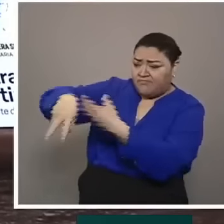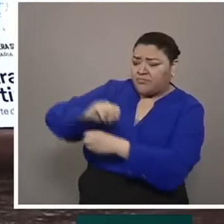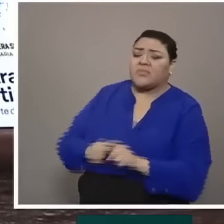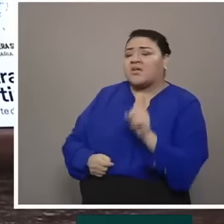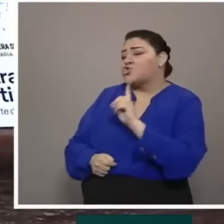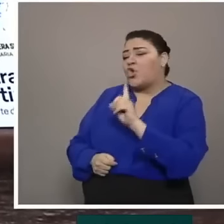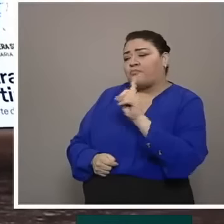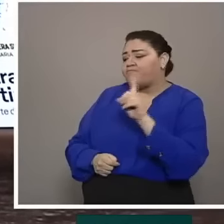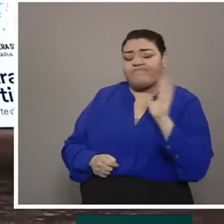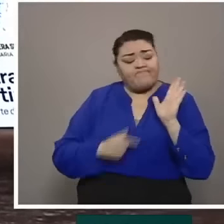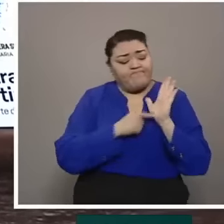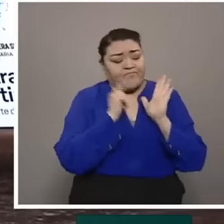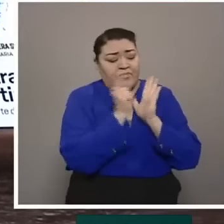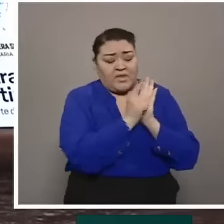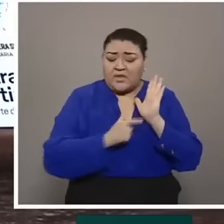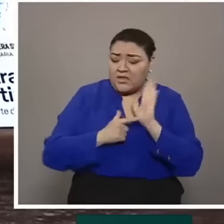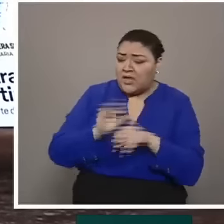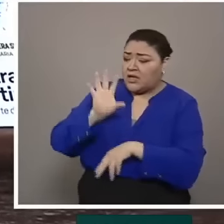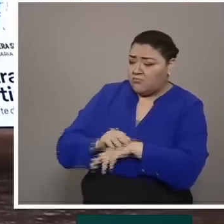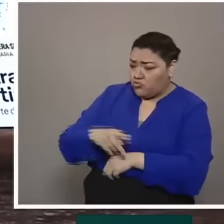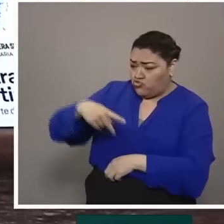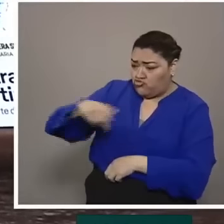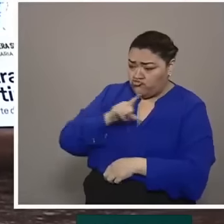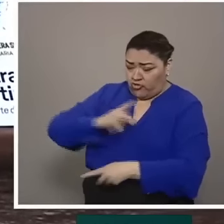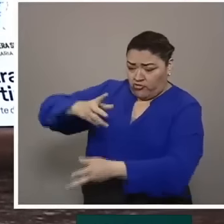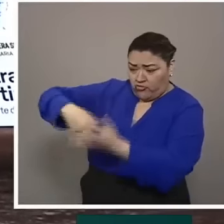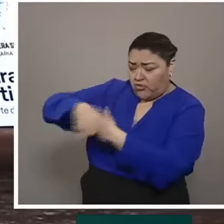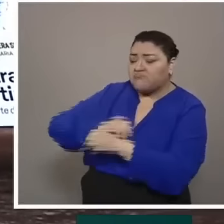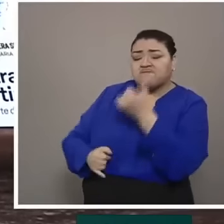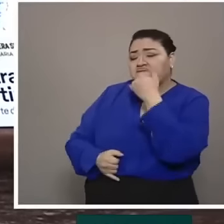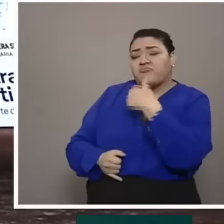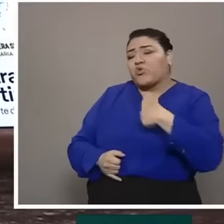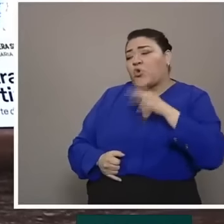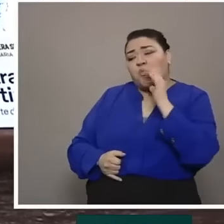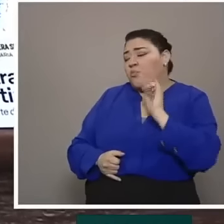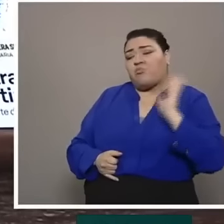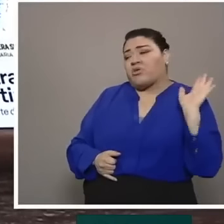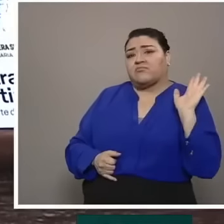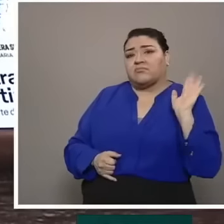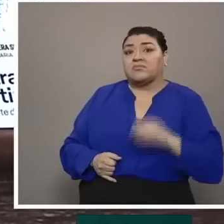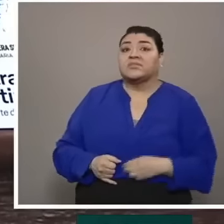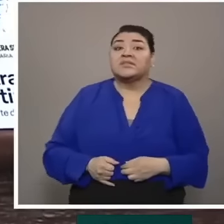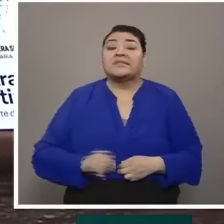facultara para realizar dicho reconocimiento. Frente a ello, en su ampliación de demanda,